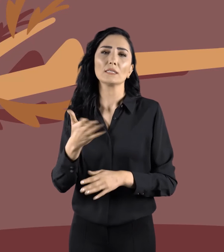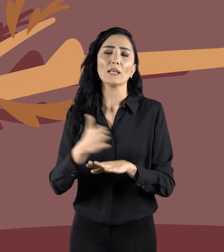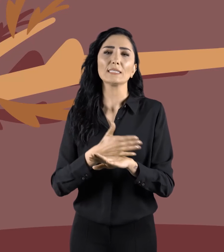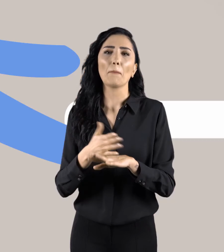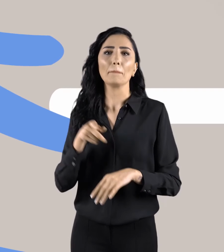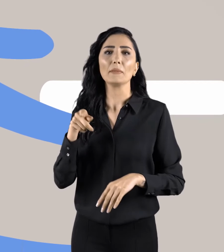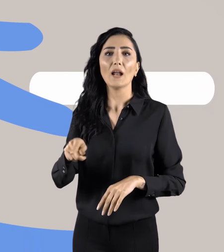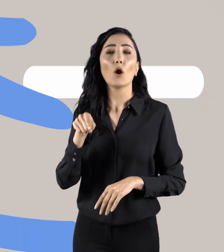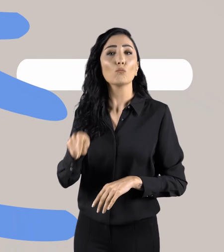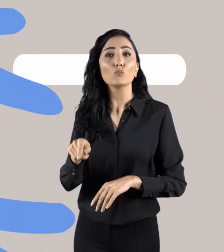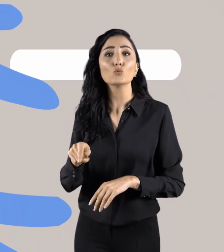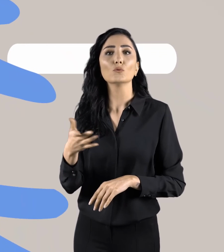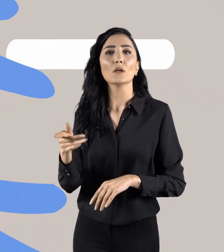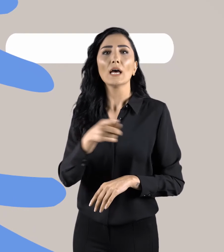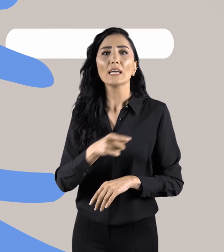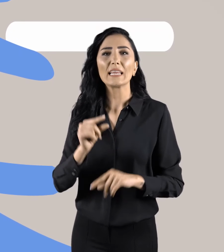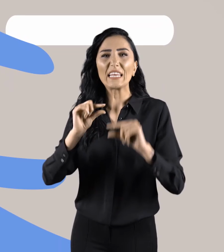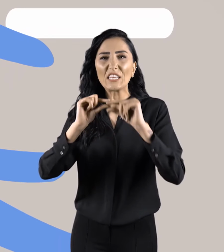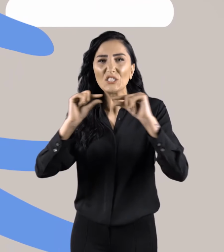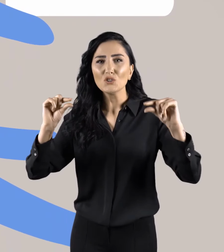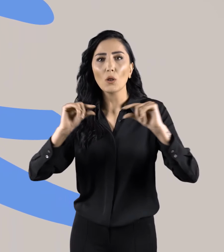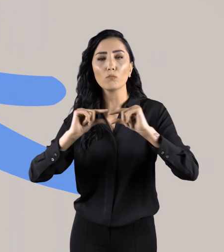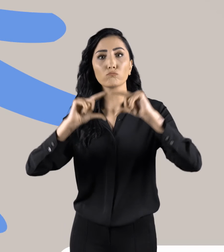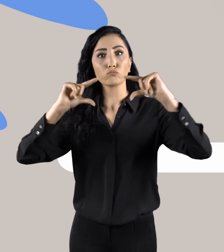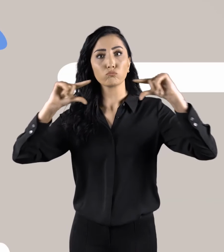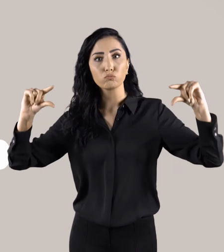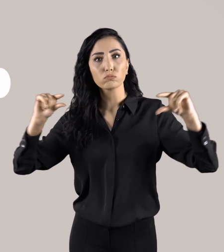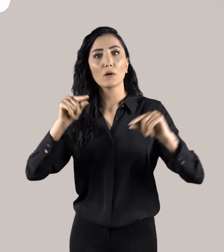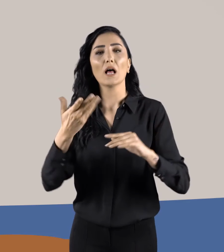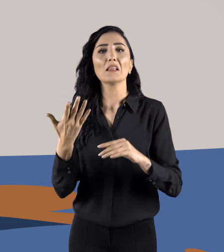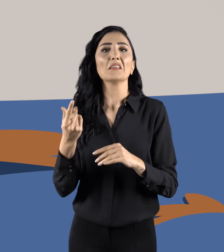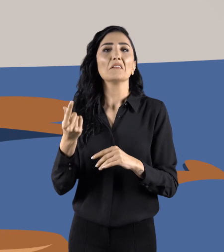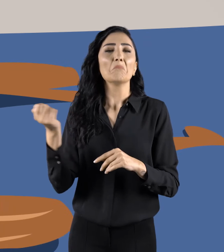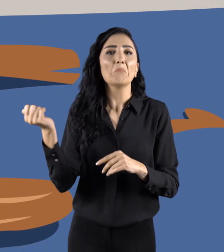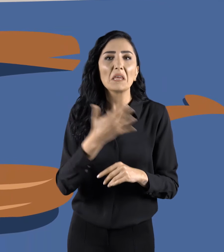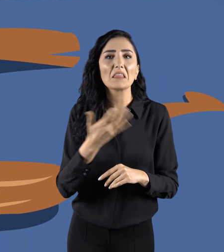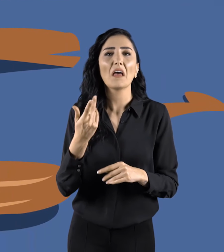ögelerden oluşur. Bu maddelerin inceliği-kalınlığı, miktarı, cinsi,